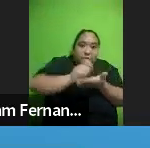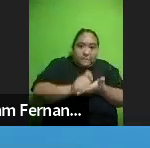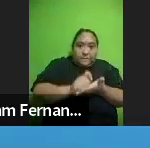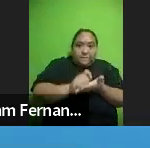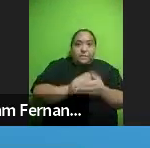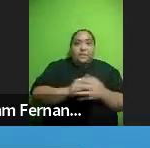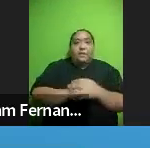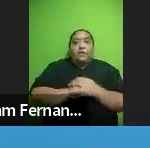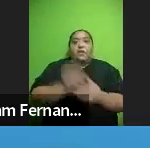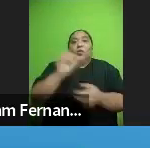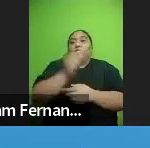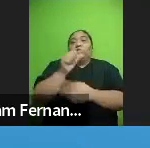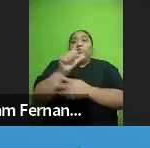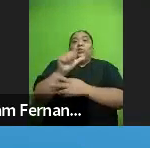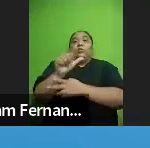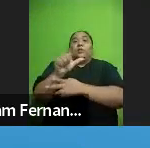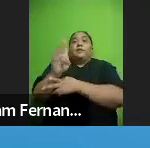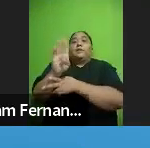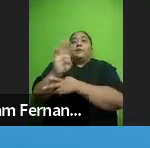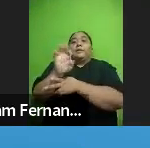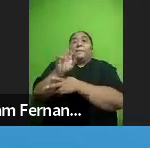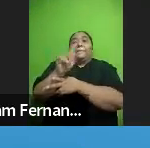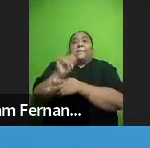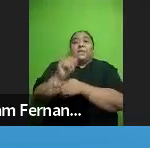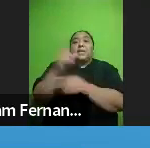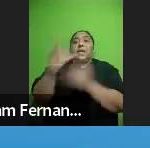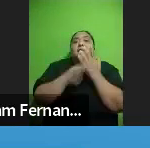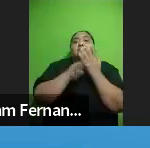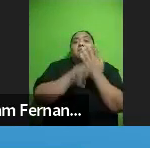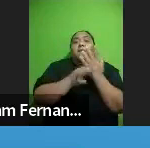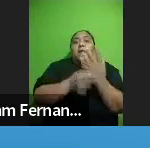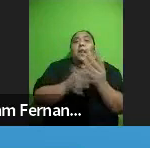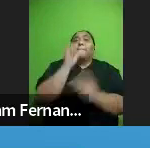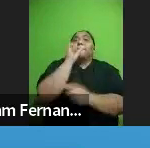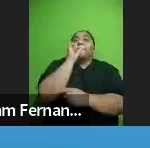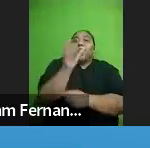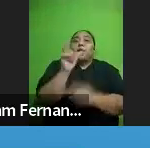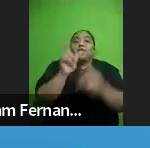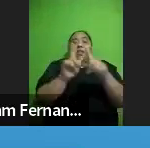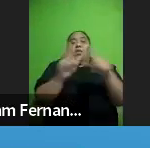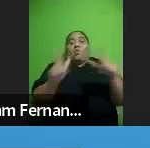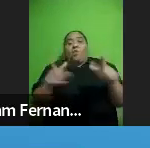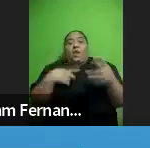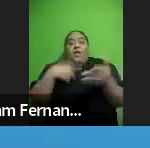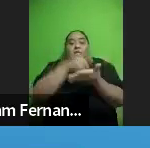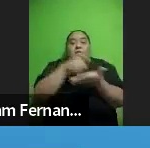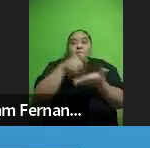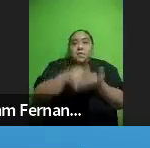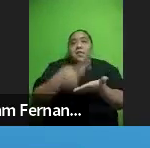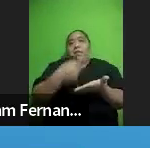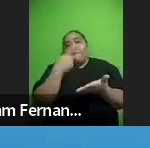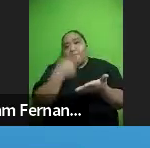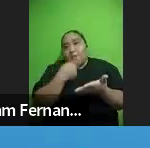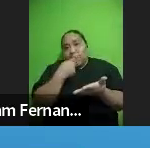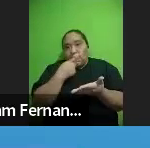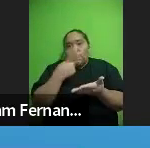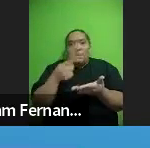Por otro lado, también hay otro lado, también alber esta Iglesia. albergues decía que las palabras y el lenguaje , ya sea , ya sea escritas sobradas, pues no